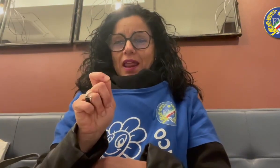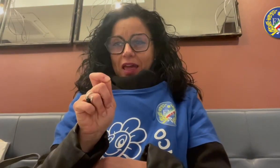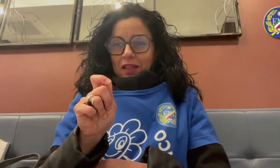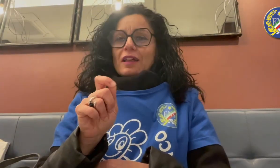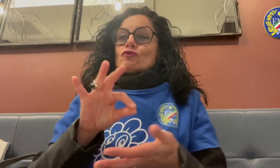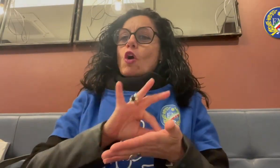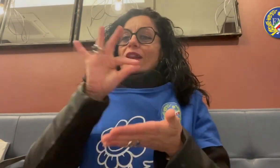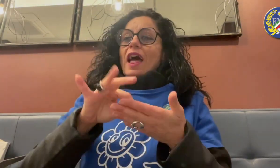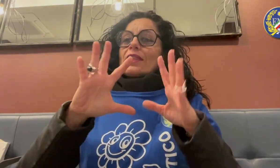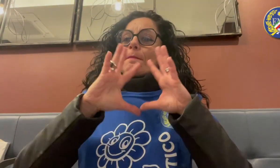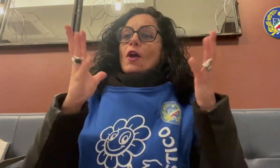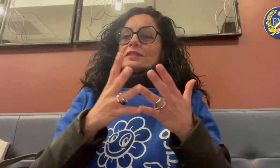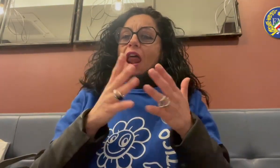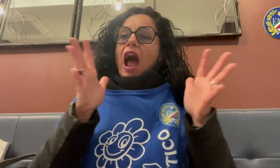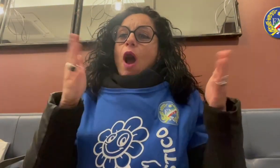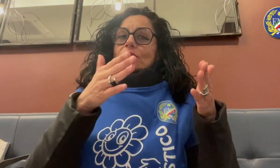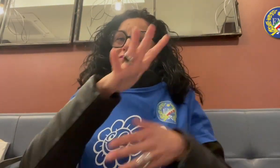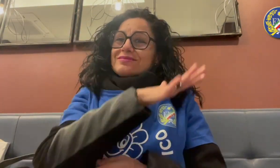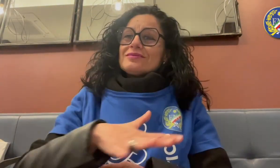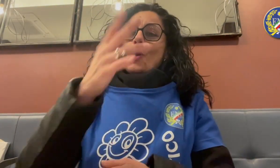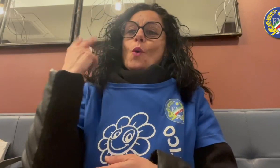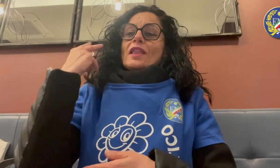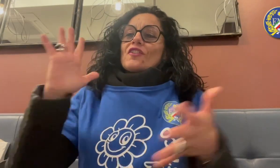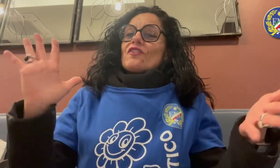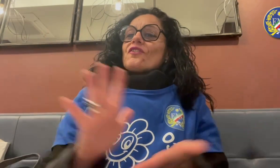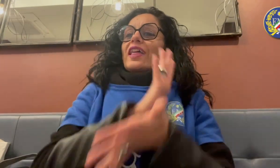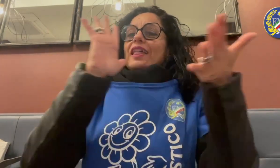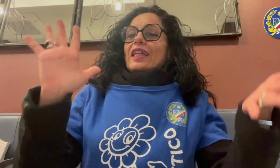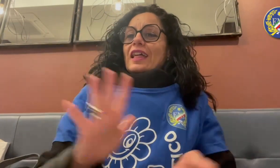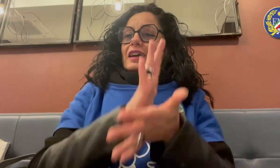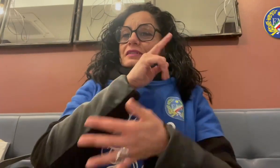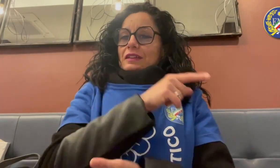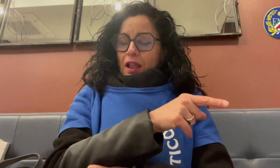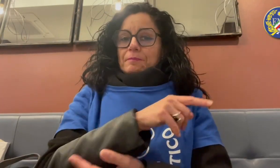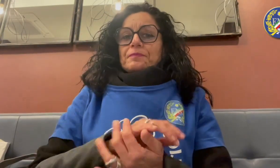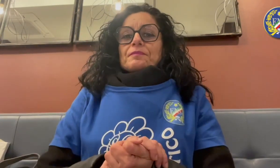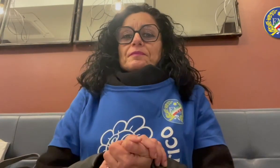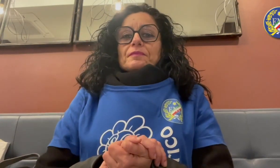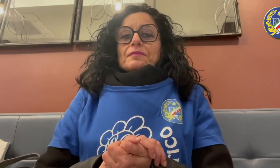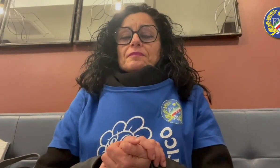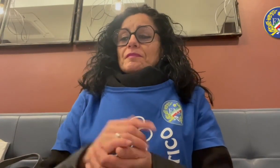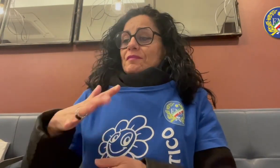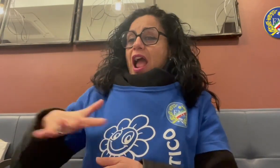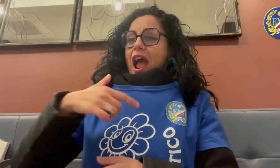“La Giornata Mondiale della consapevolezza sull’Autismo”, come di consueto vengono organizzati in questo giorno moltissimi eventi.